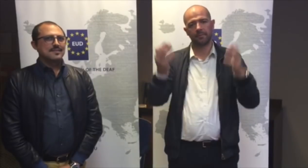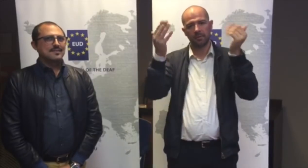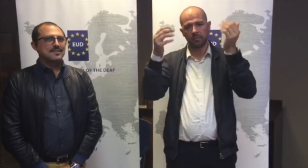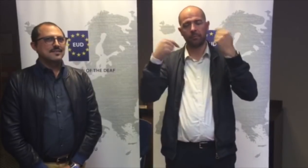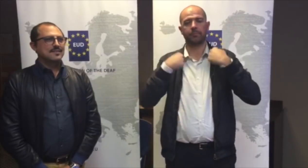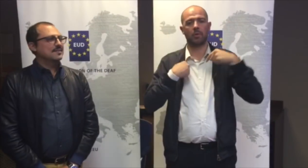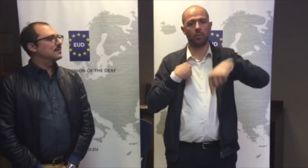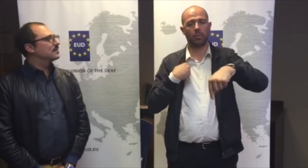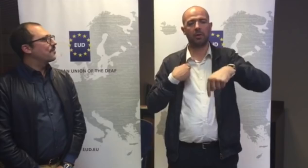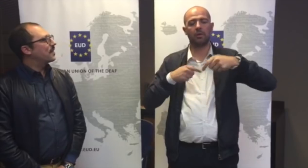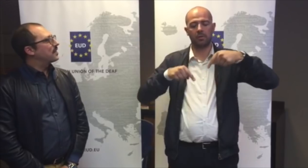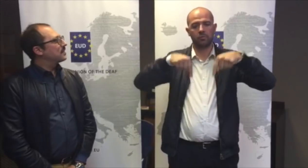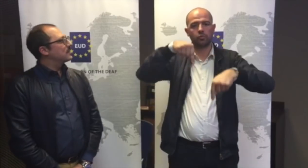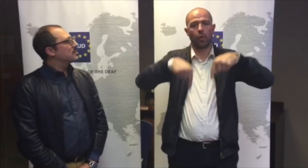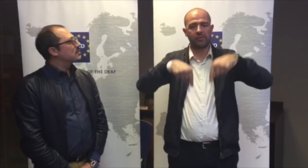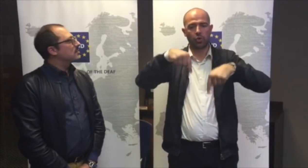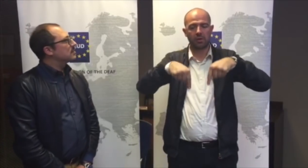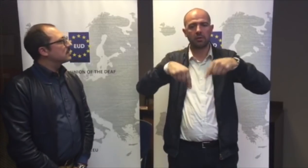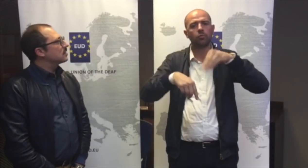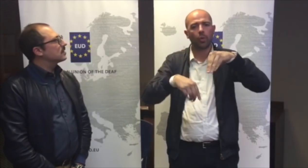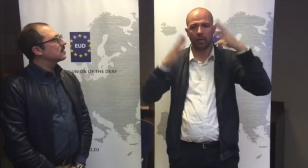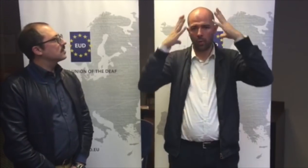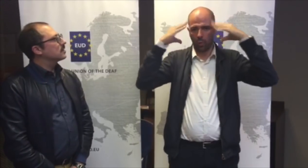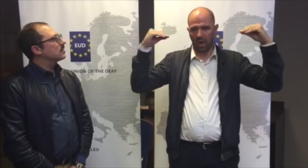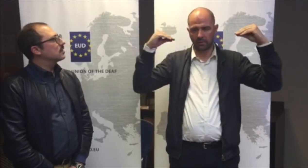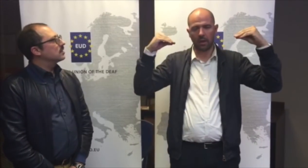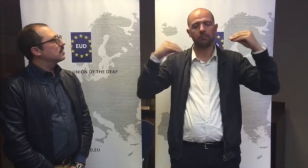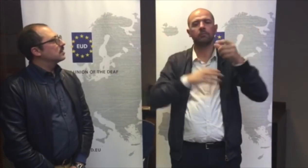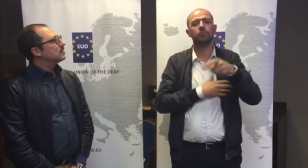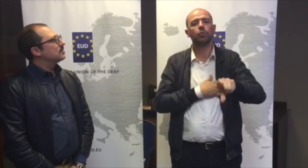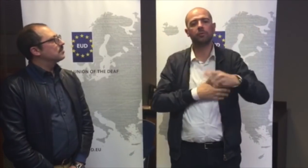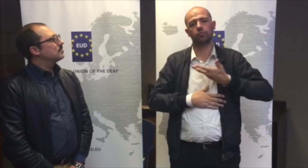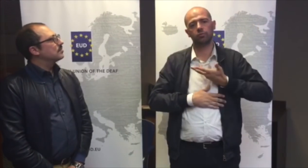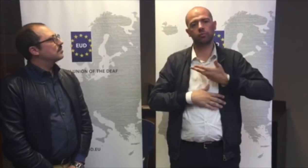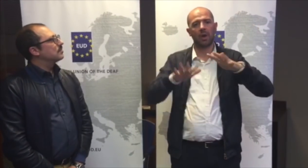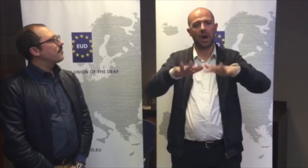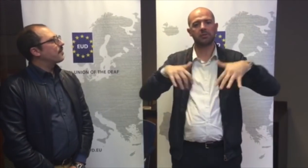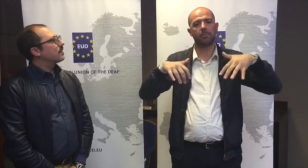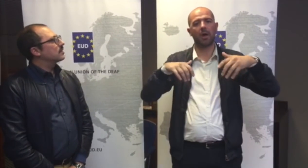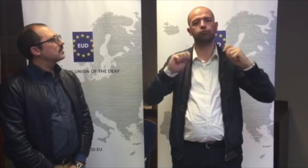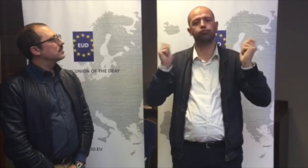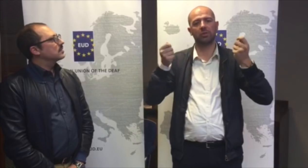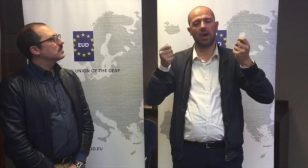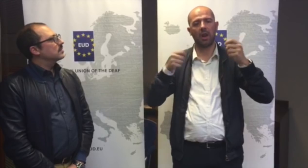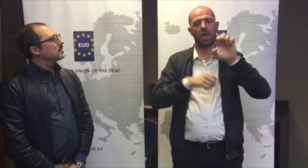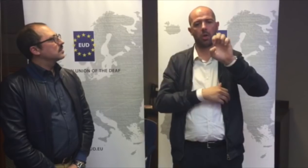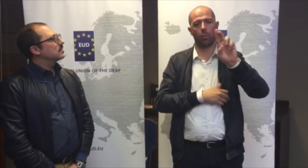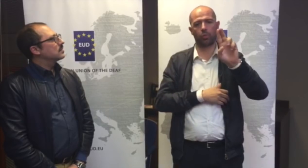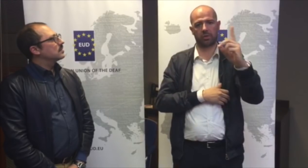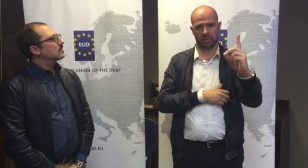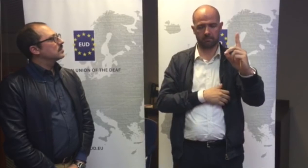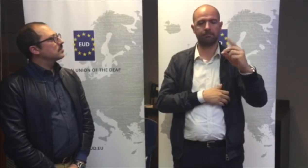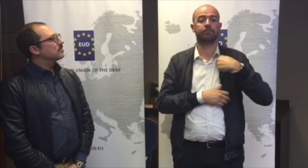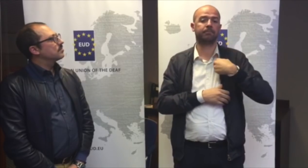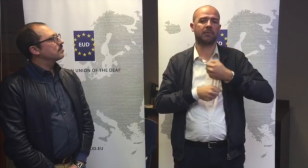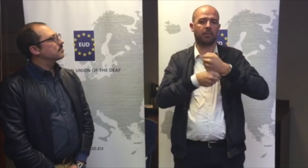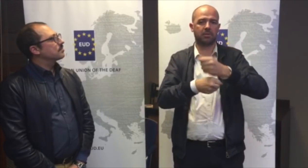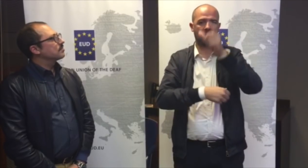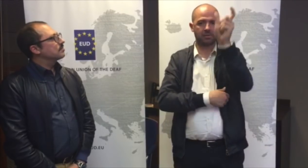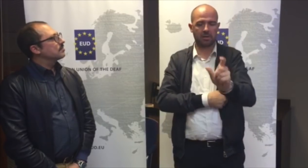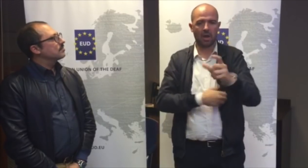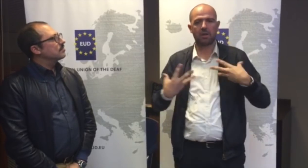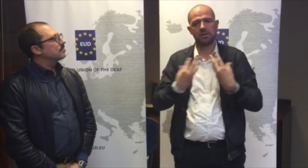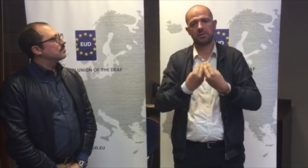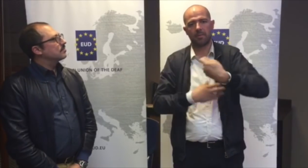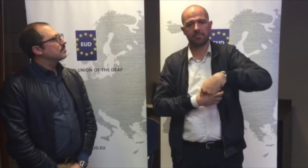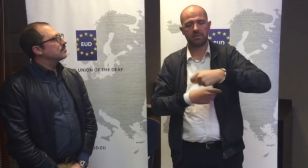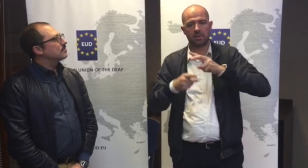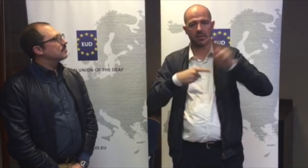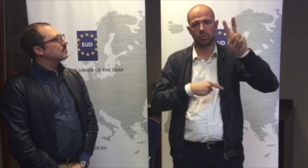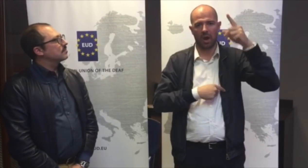Ciao siamo a Scheveningen in Olanda per l'Assemblea Generale EUD, rappresentiamo l'Italia con il Presidente Nazionale Petrucci,